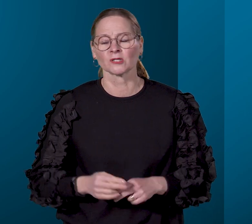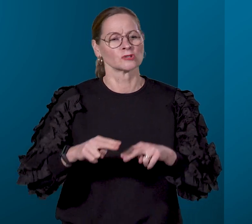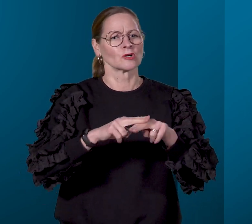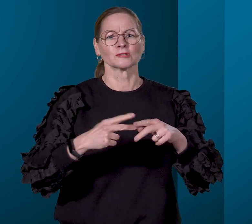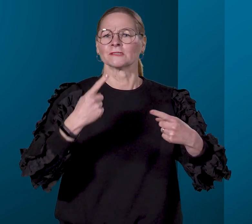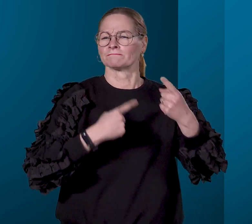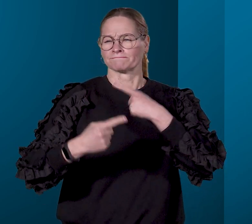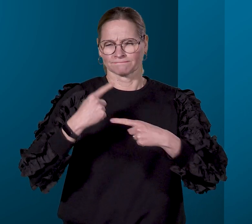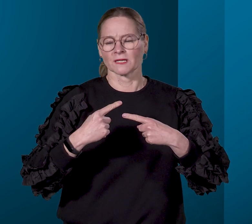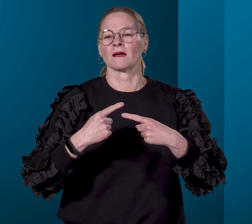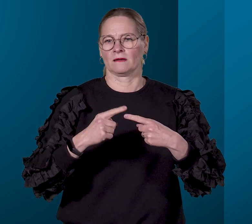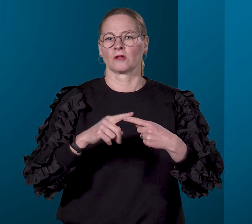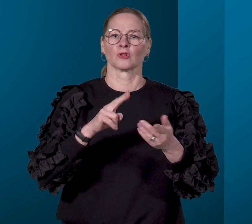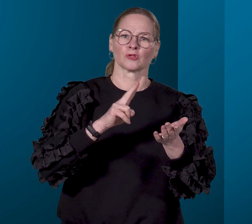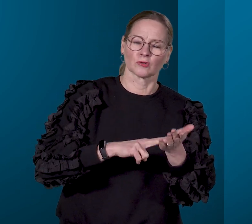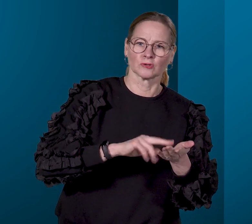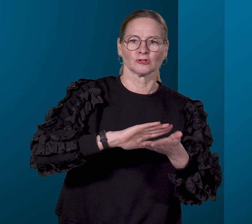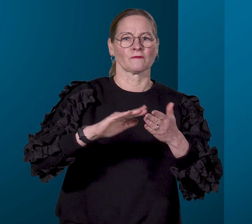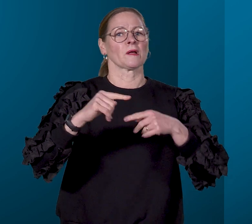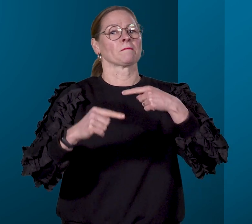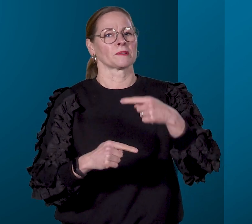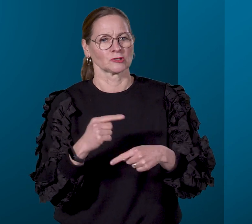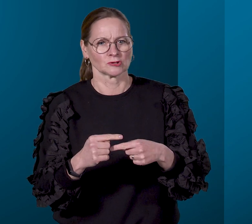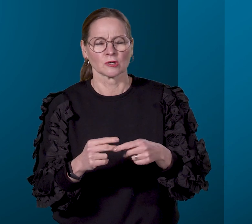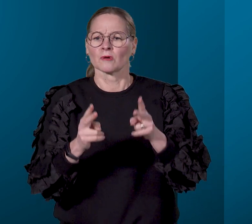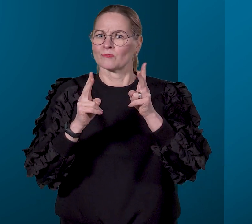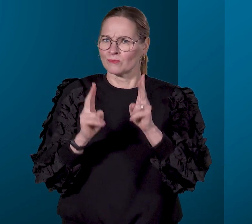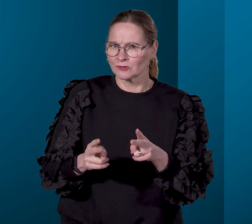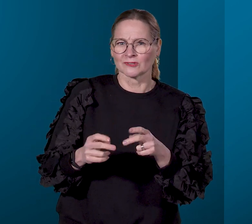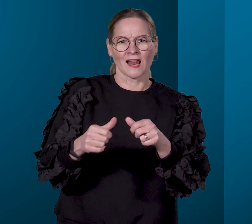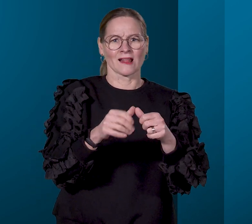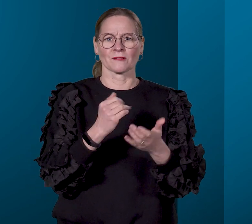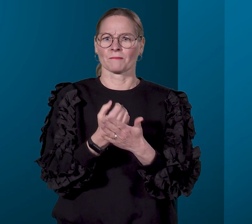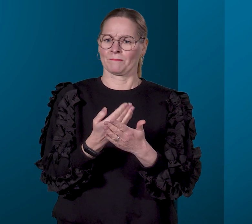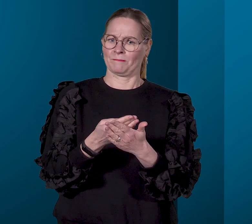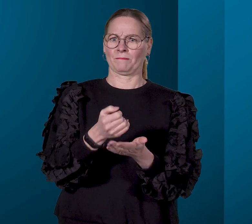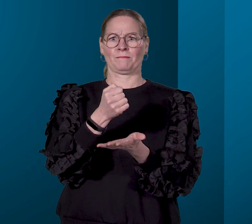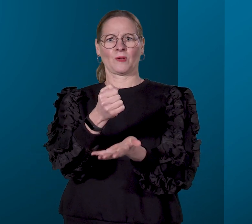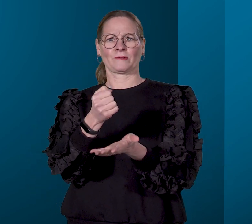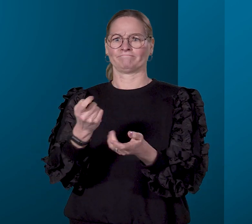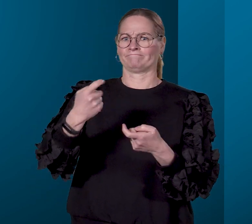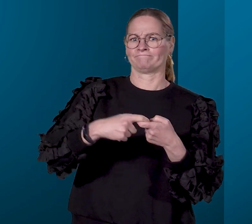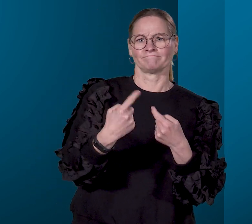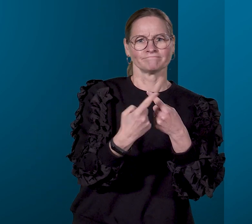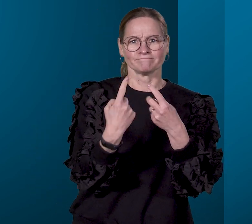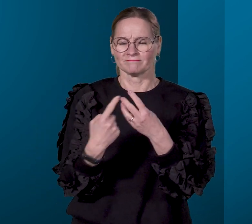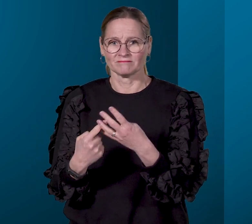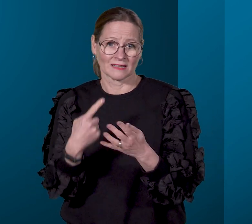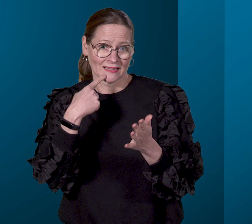Totuus- ja sovintoprosessin sekä liiton budjettiin liittyvien seikkojen lisäksi -